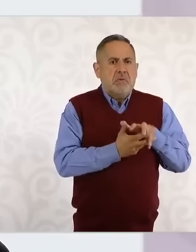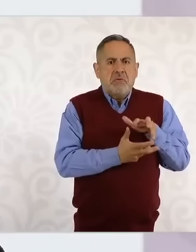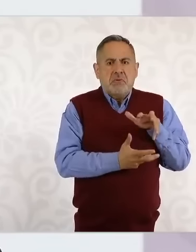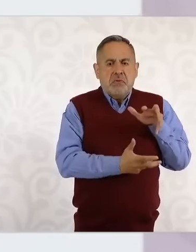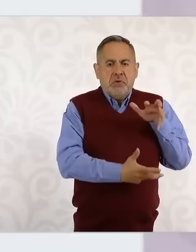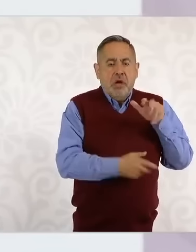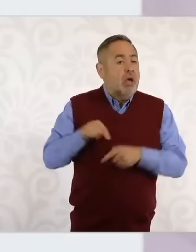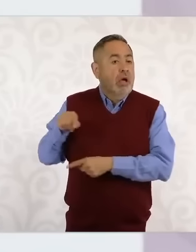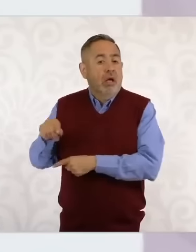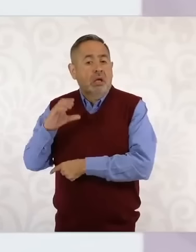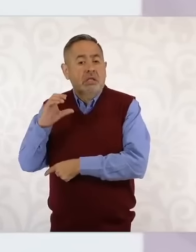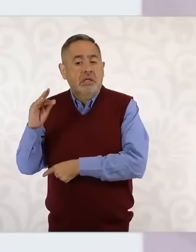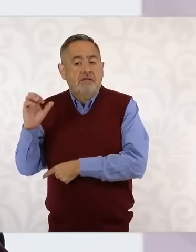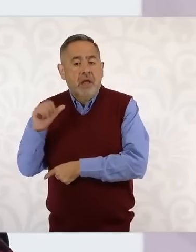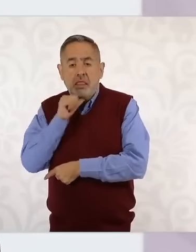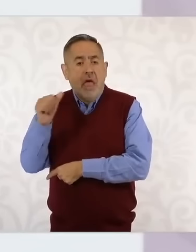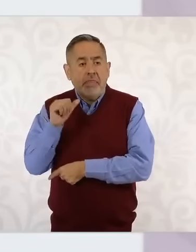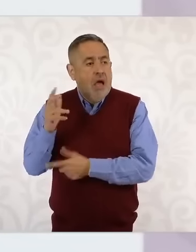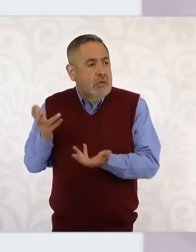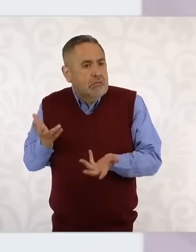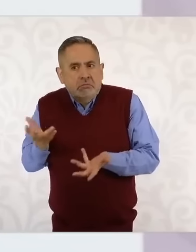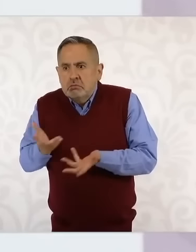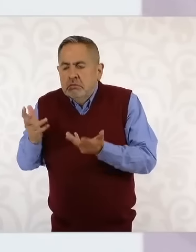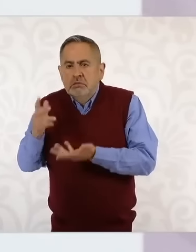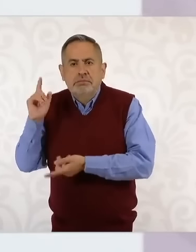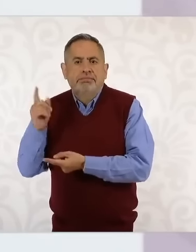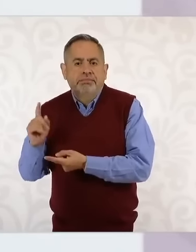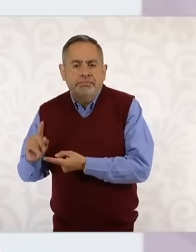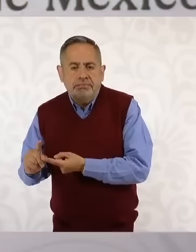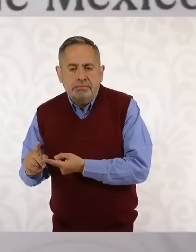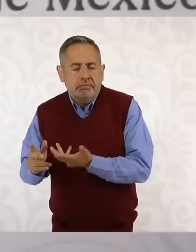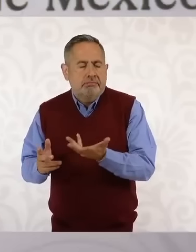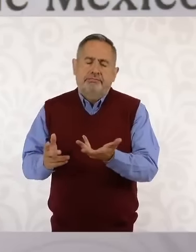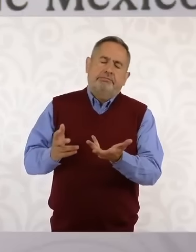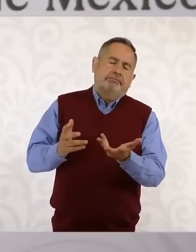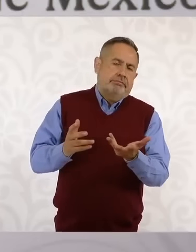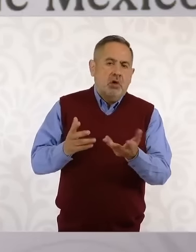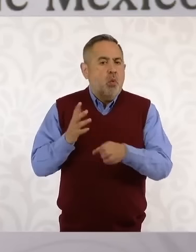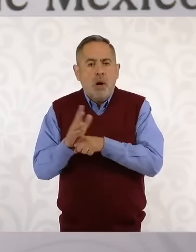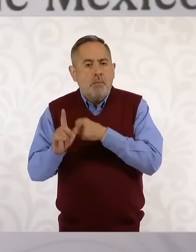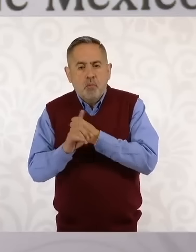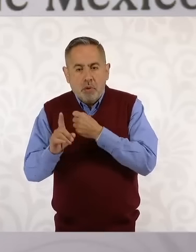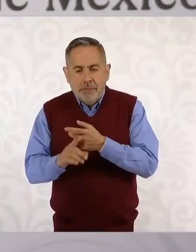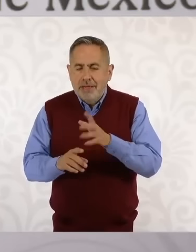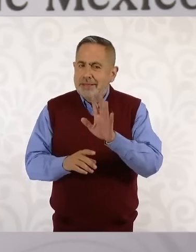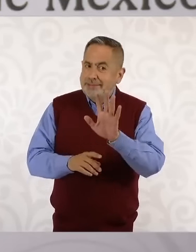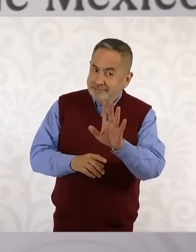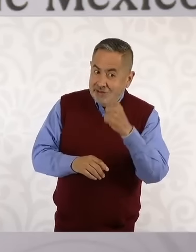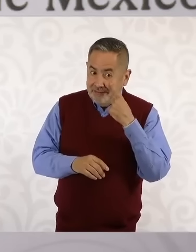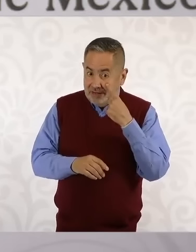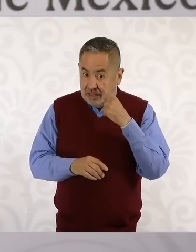la generación eléctrica. ¿Qué problemas tiene esto? Bueno, los países que tienen puro mercado